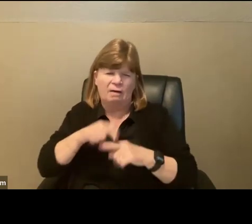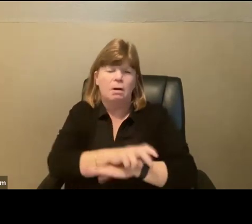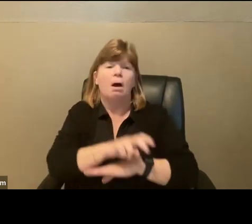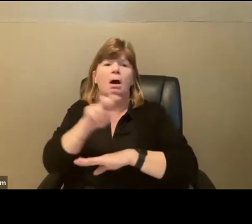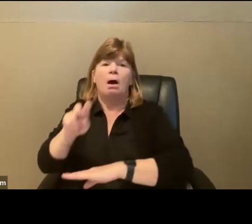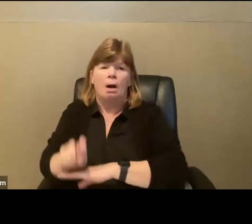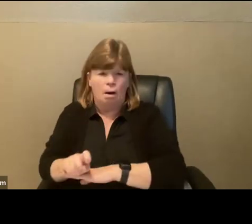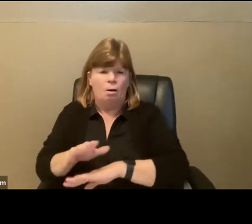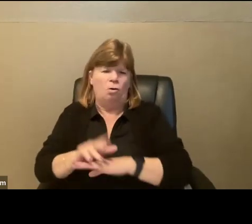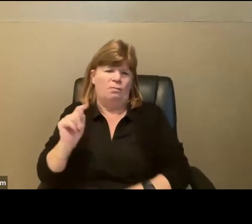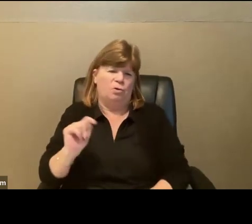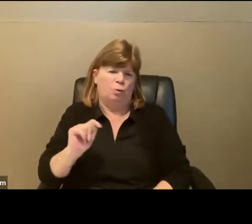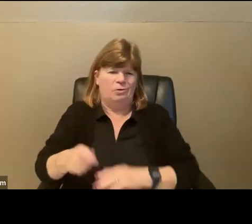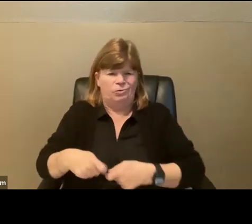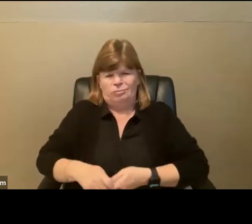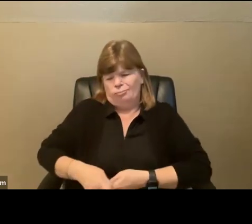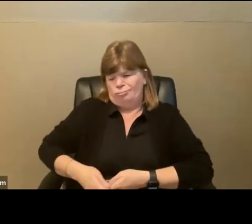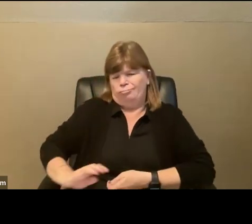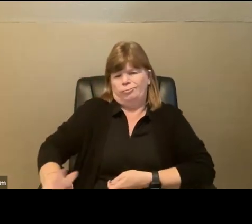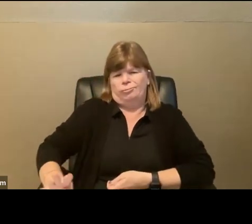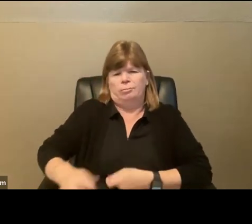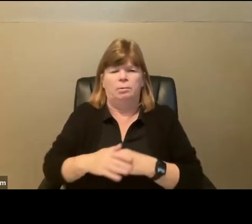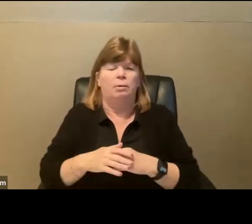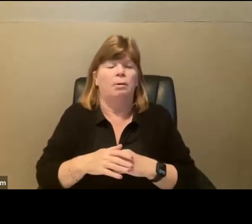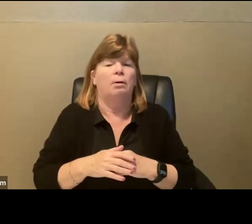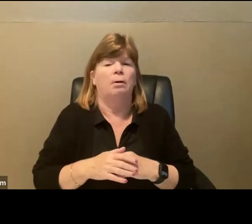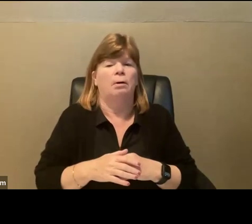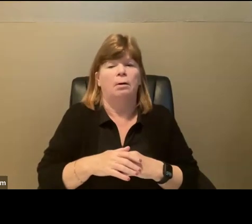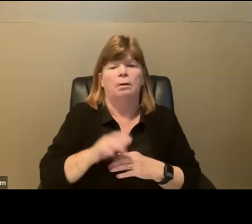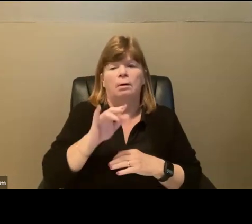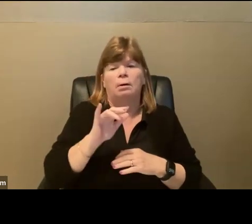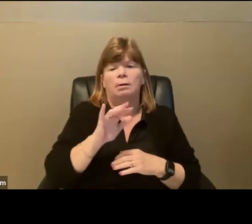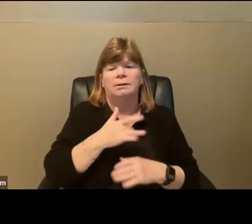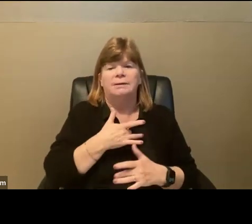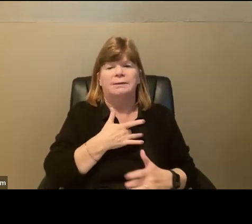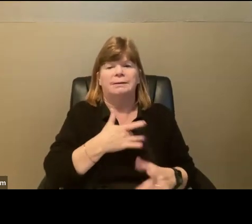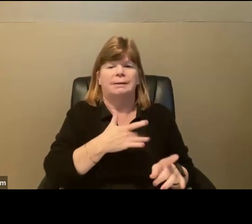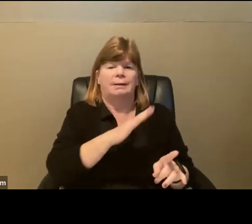al inodoro para sondearte. Los programas intestinales generalmente se hacen en casa, generalmente no en público.